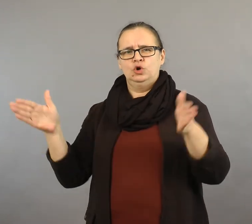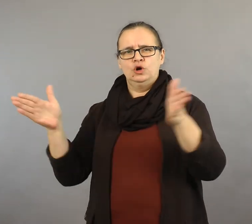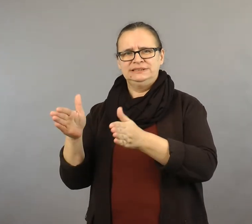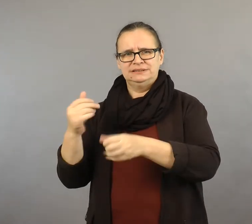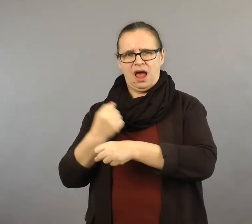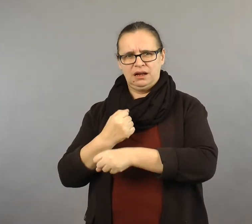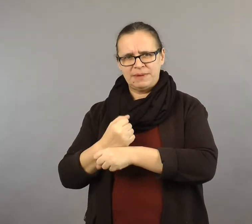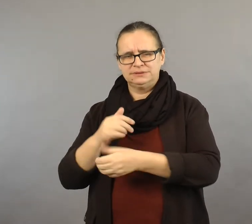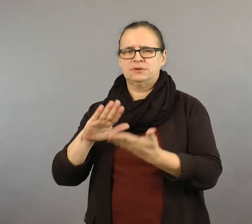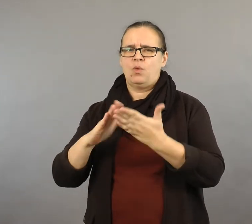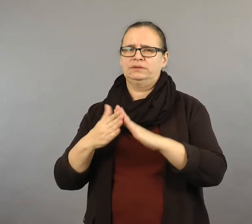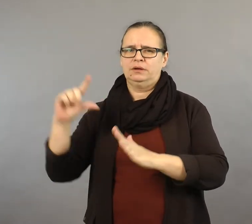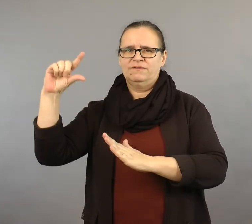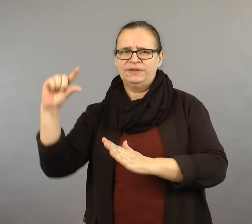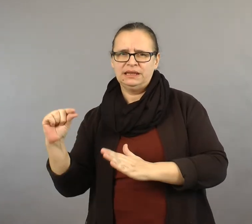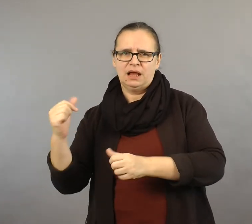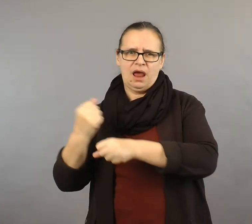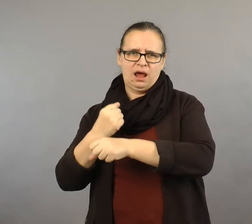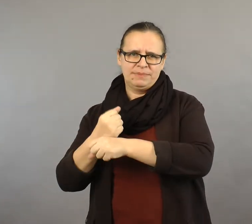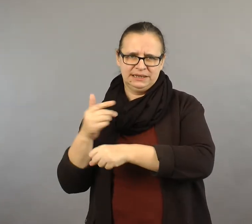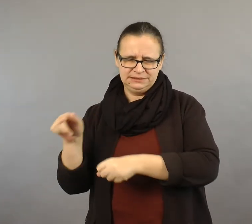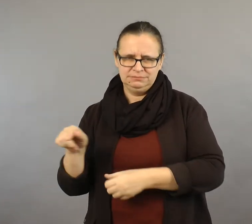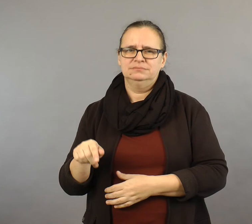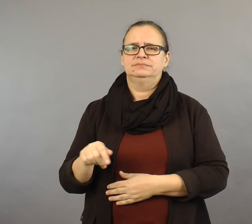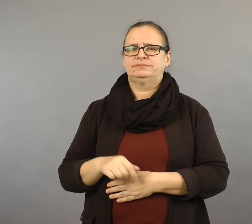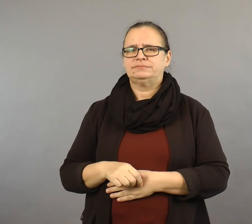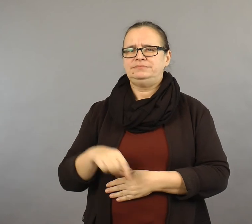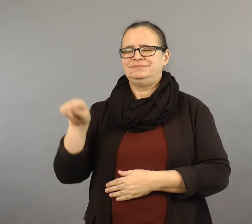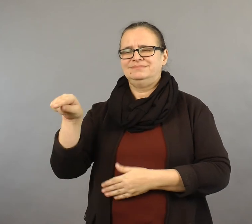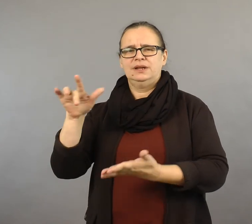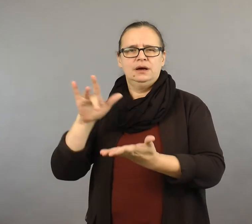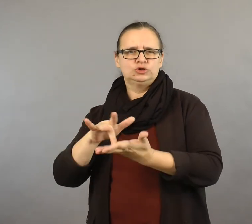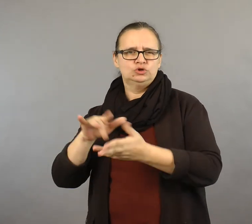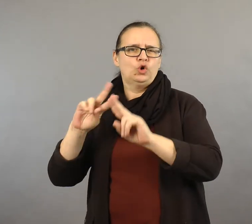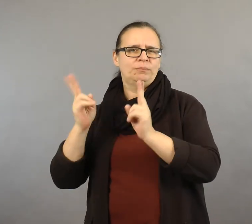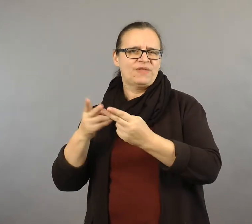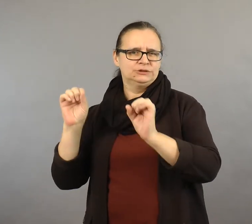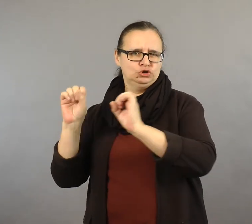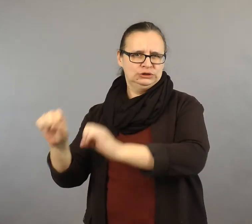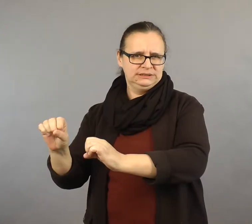Kurz-Arbeit oder weniger Aufträge Weil sie für mehr Umweltschutz